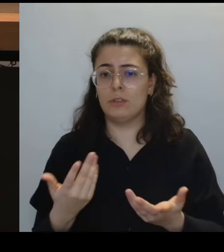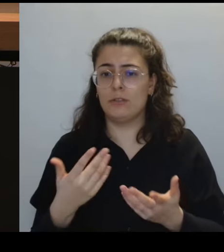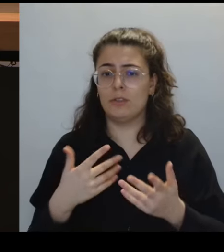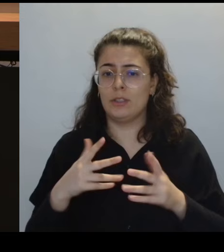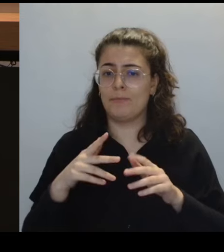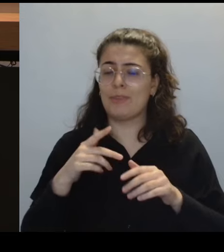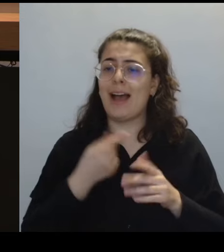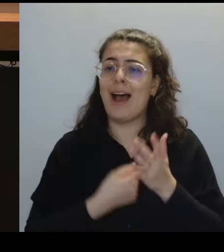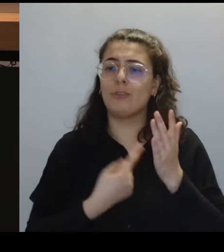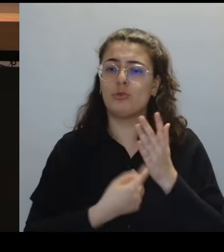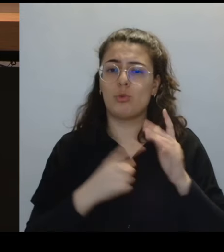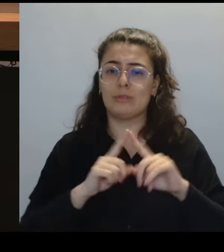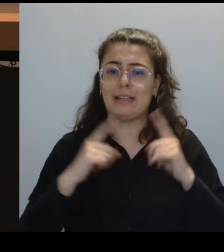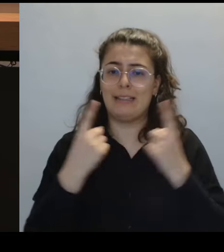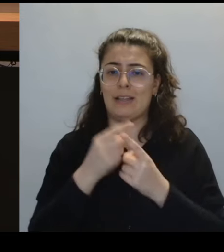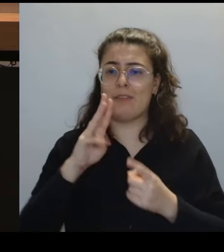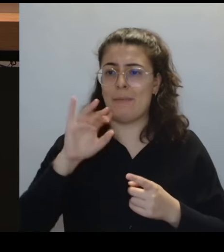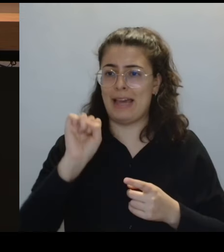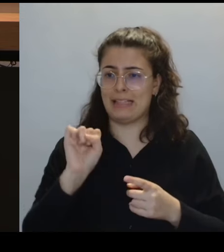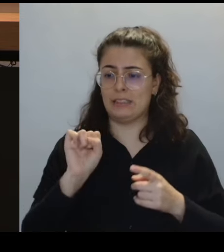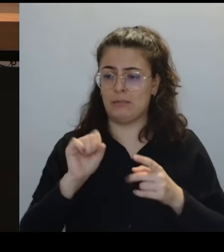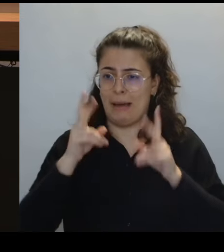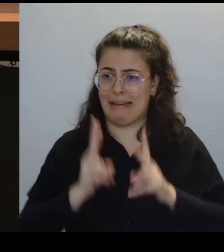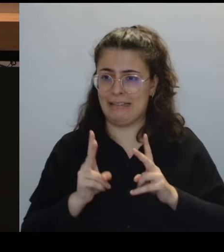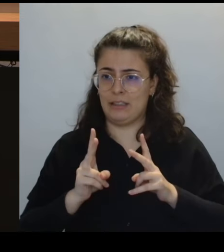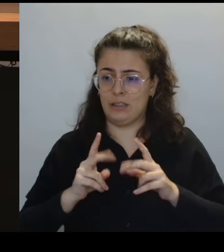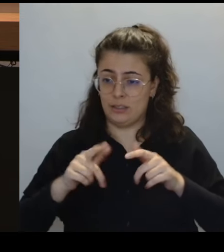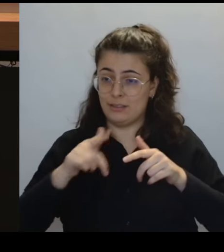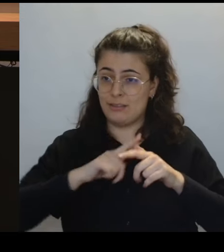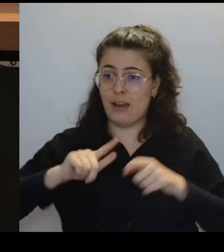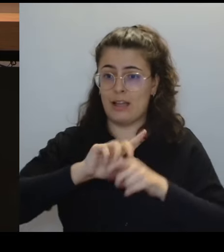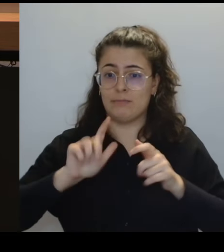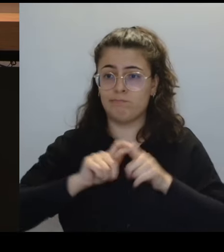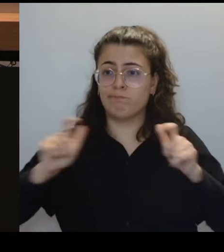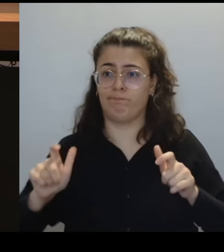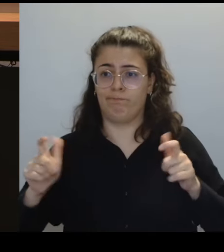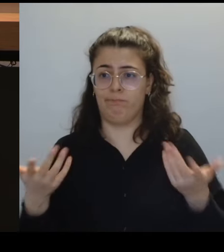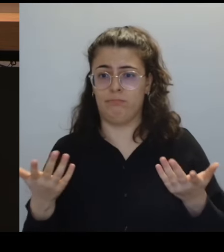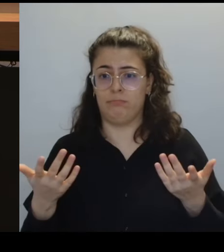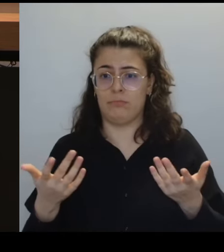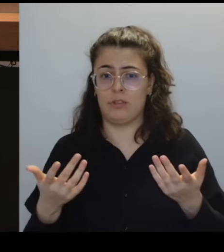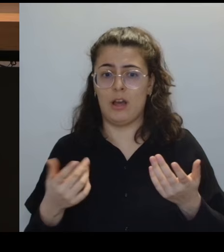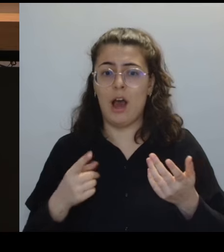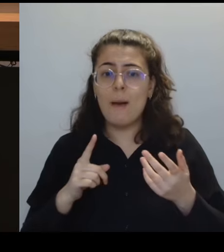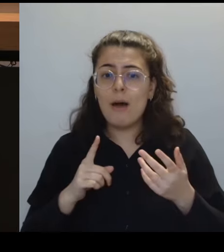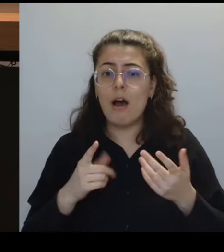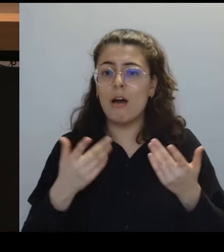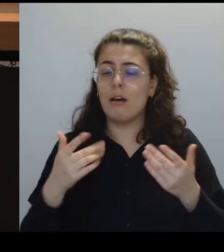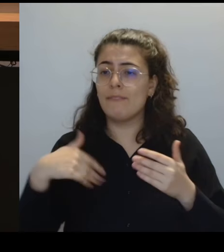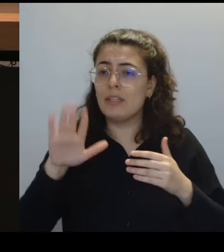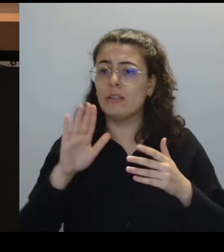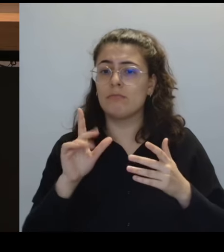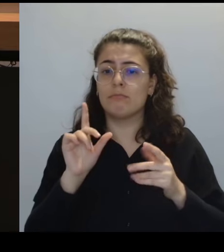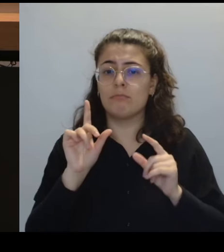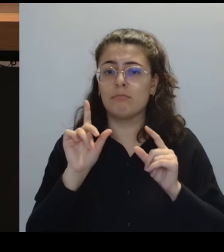allerdings in die andere Richtung, nämlich nach oben, so dass nun die Konkurrenz zulasten der Ärmsten erhöht